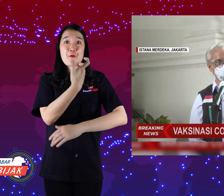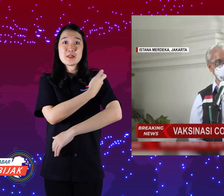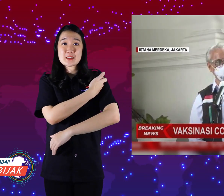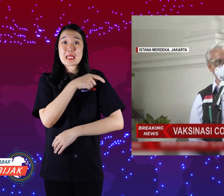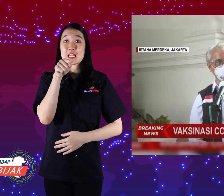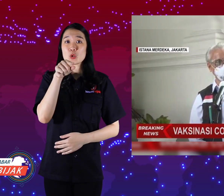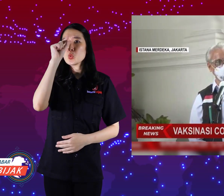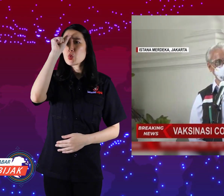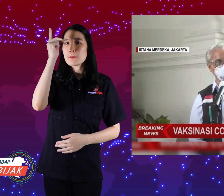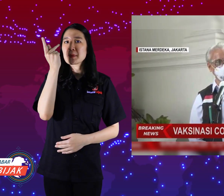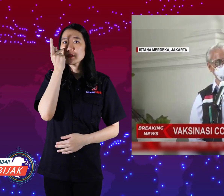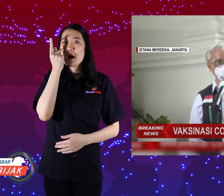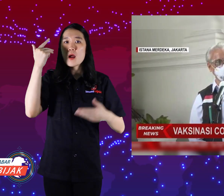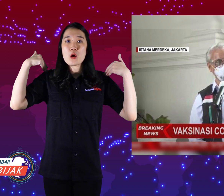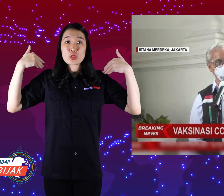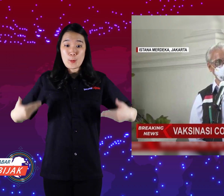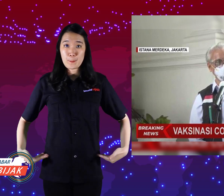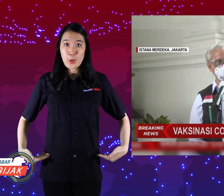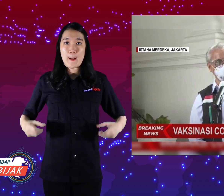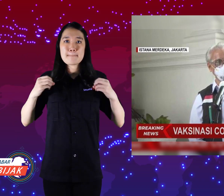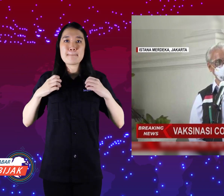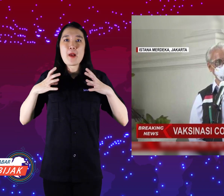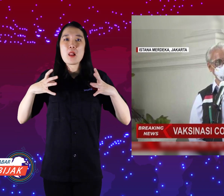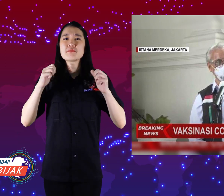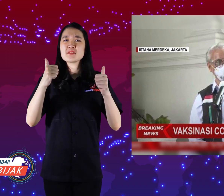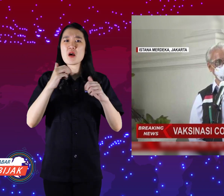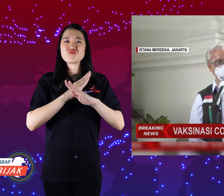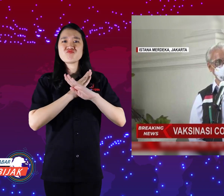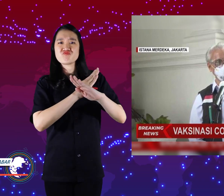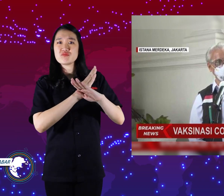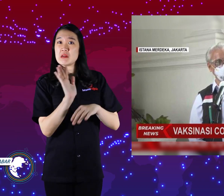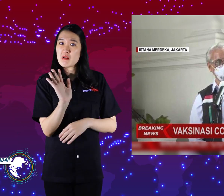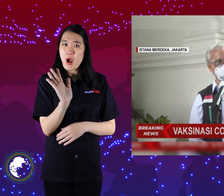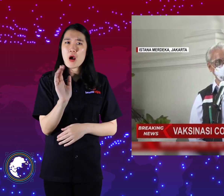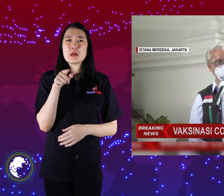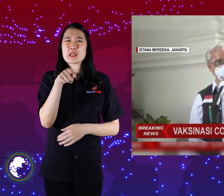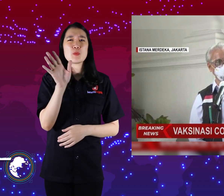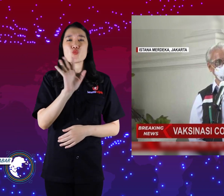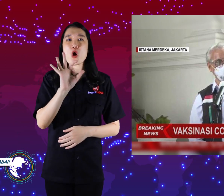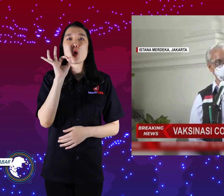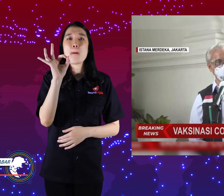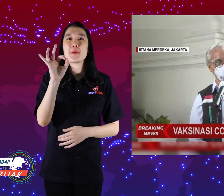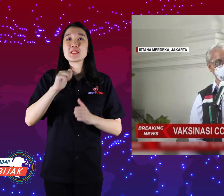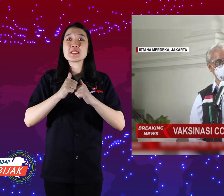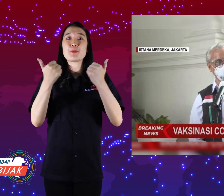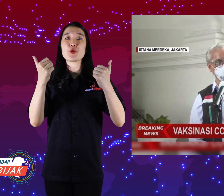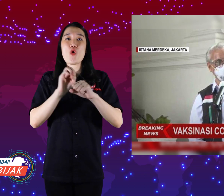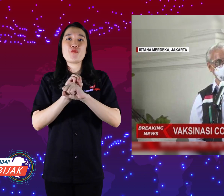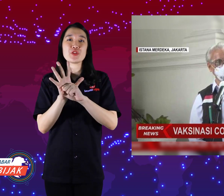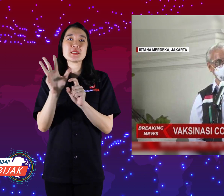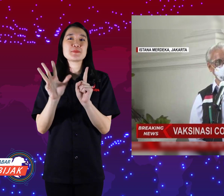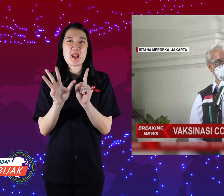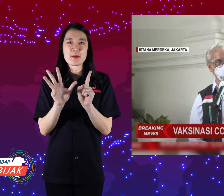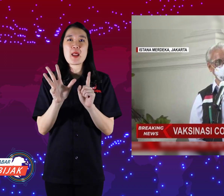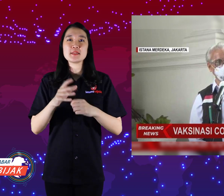Vaksin itu untuk menjaga tubuh jadi lebih kebal, bukan obat untuk penyembuhan COVID-19.